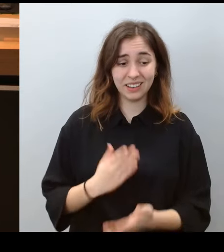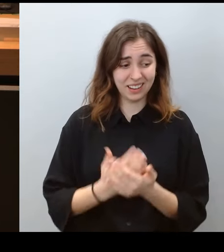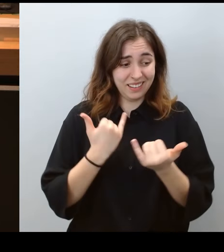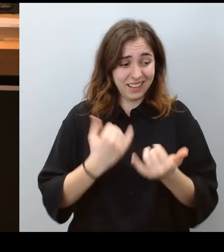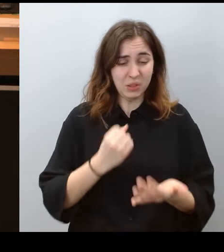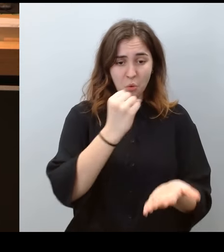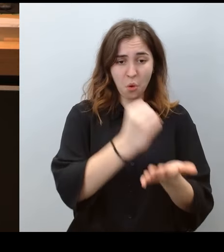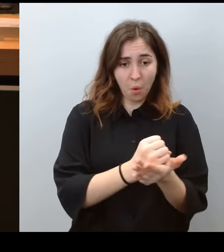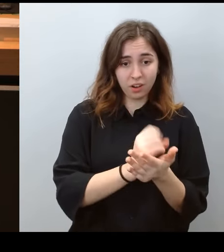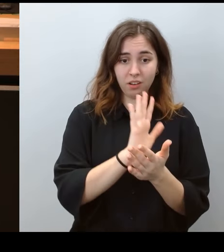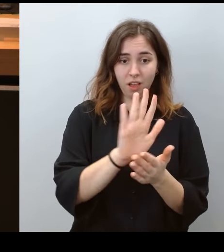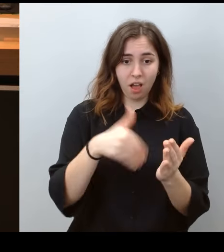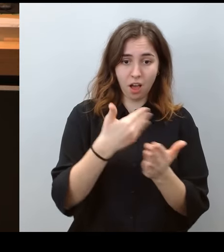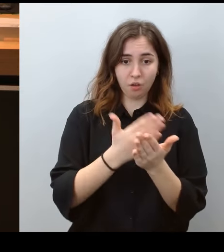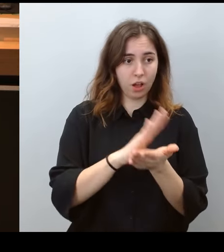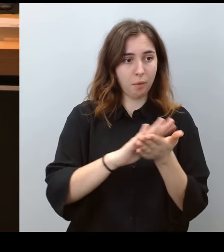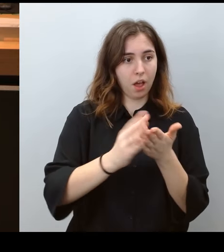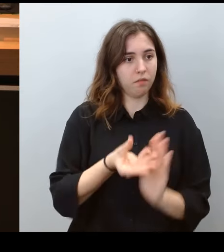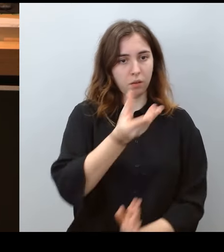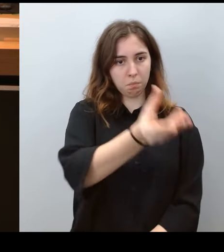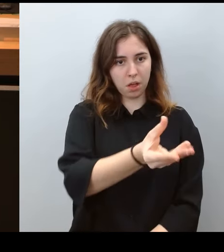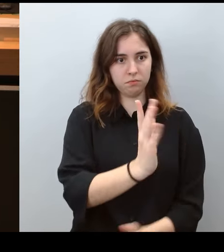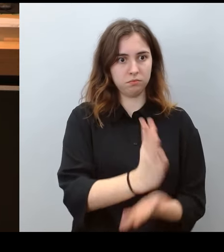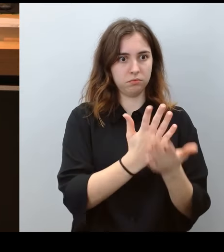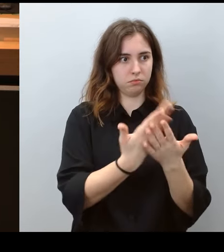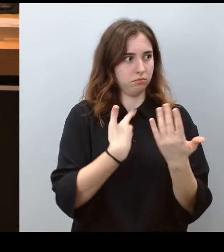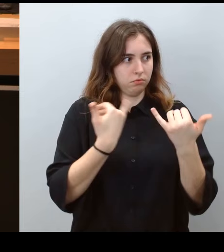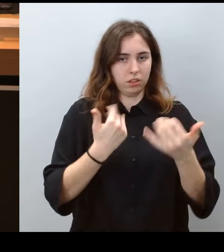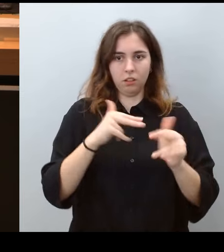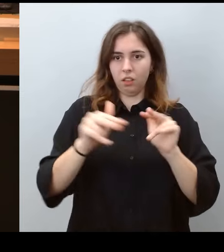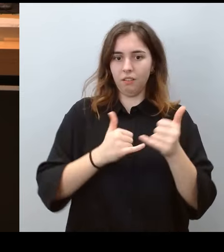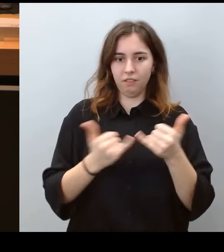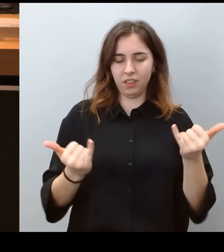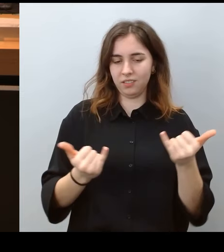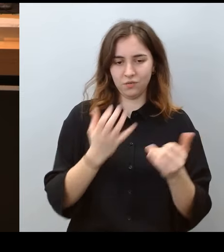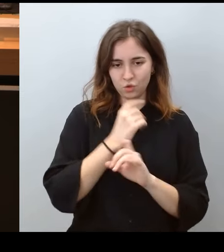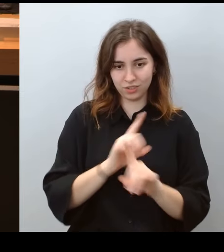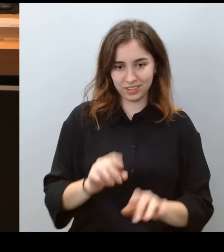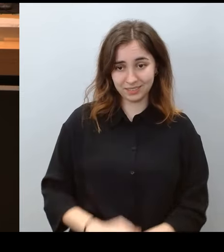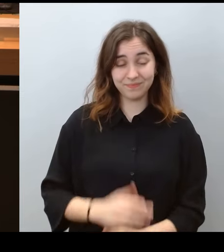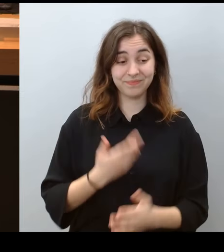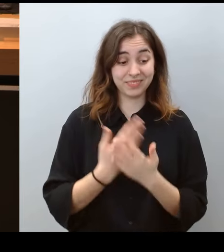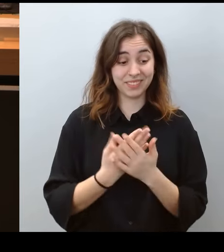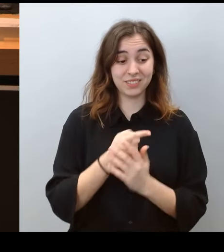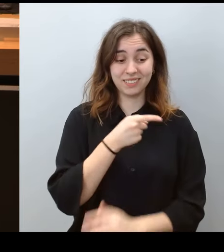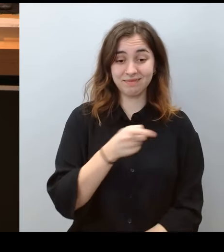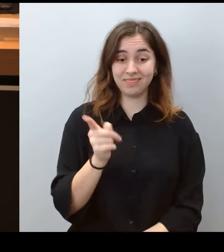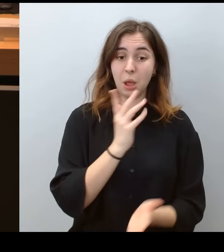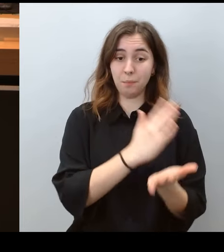sehen. Deshalb werden wir auch die Bezirke an der Lösungsfindung beteiligen müssen.